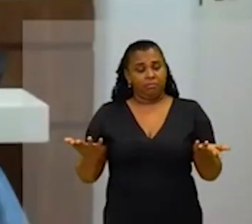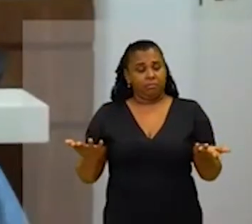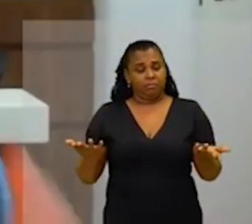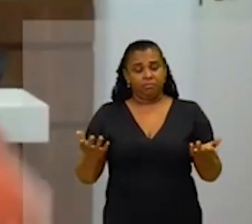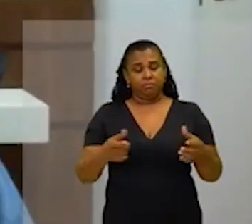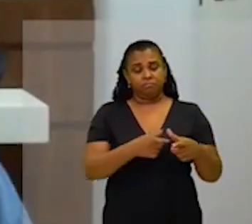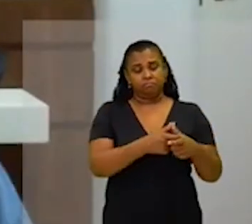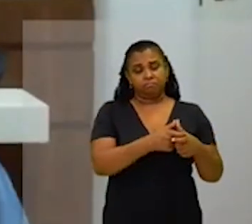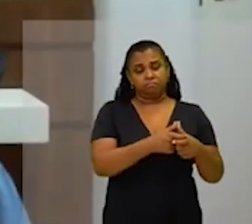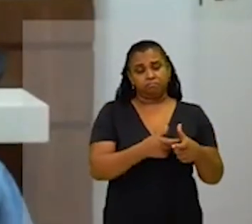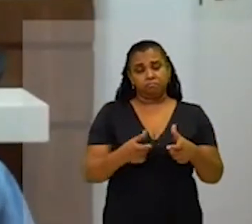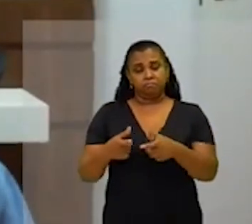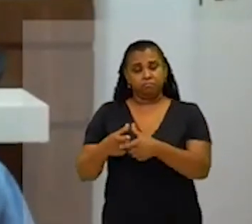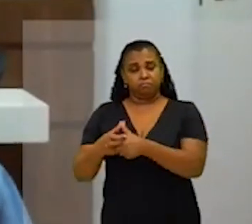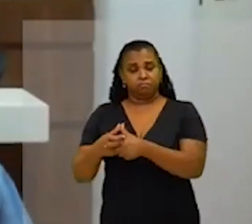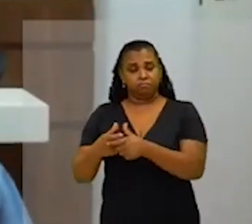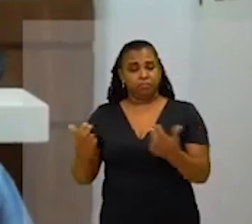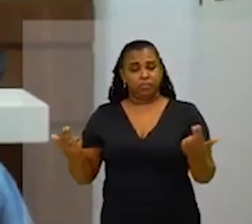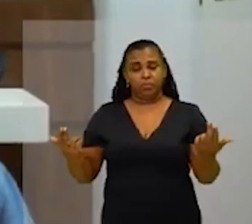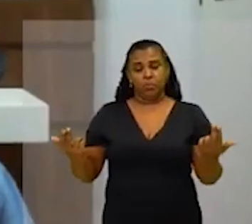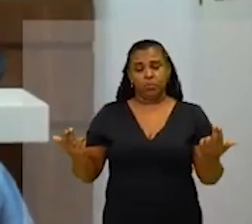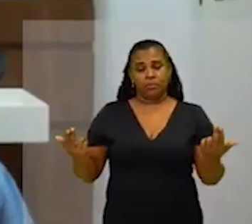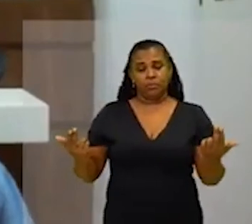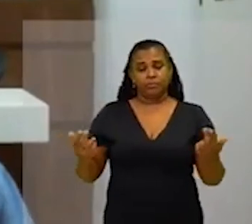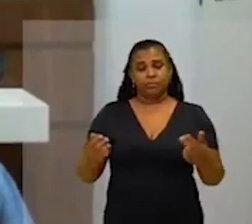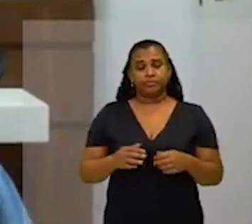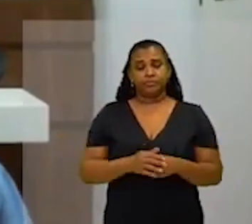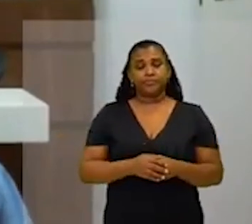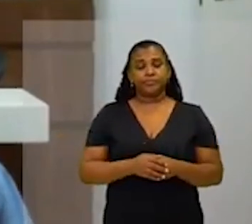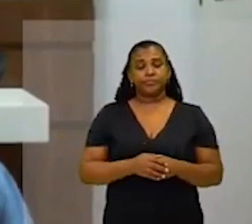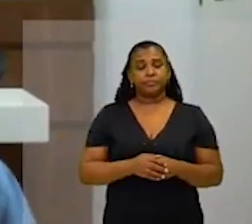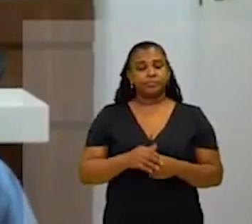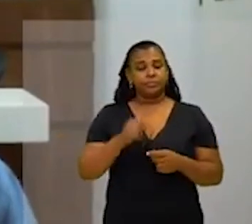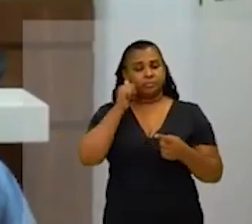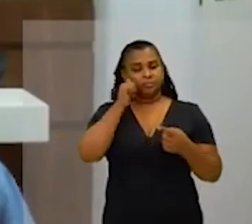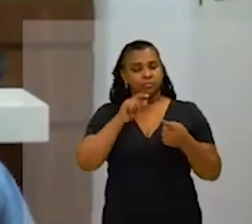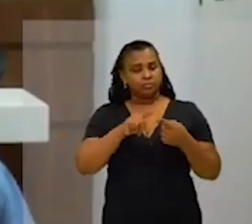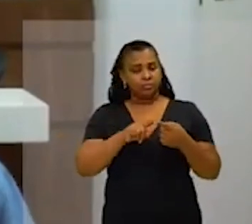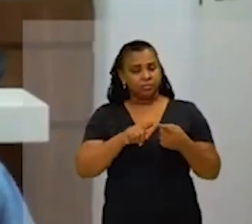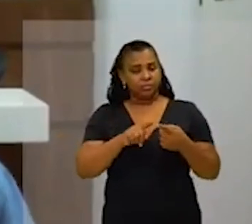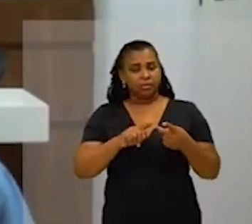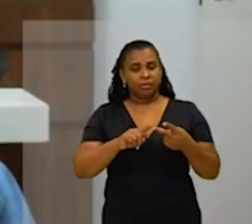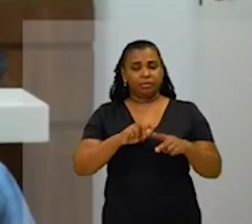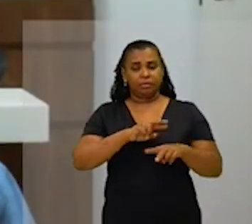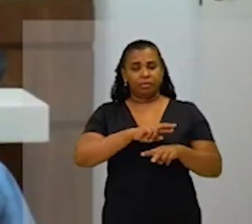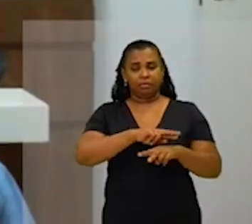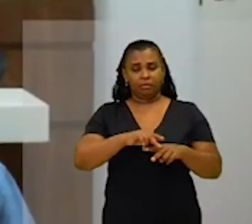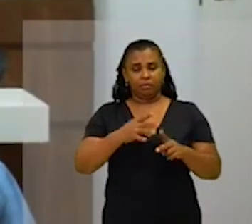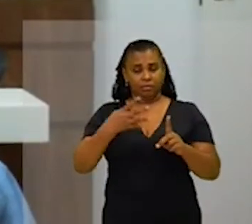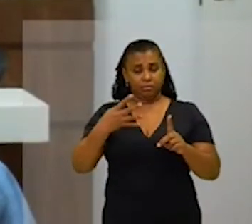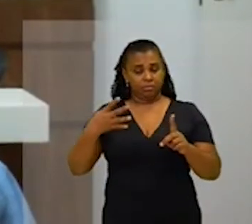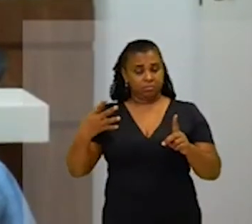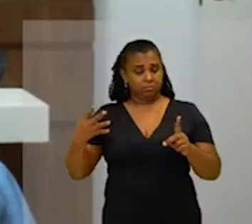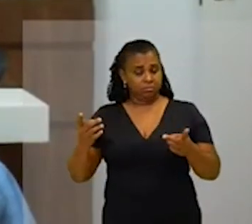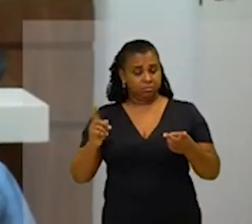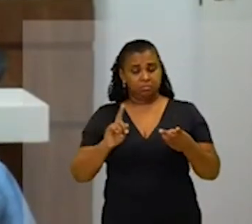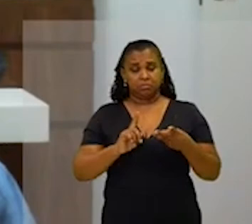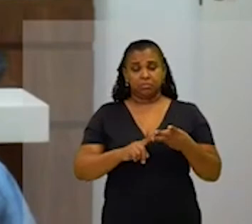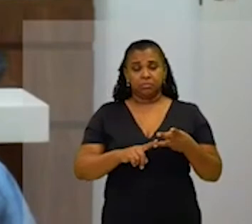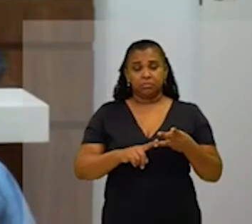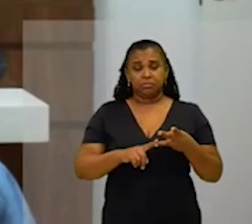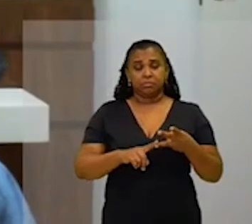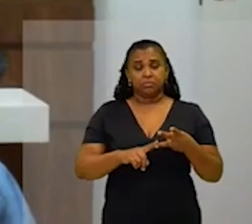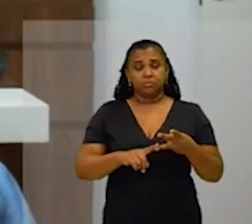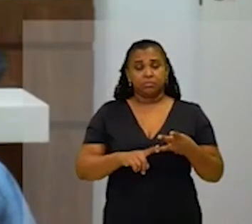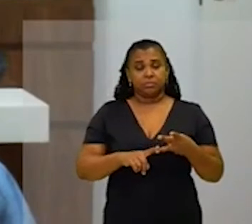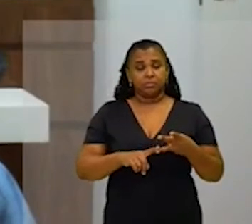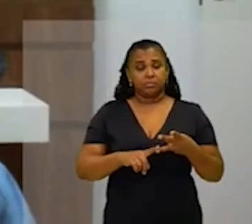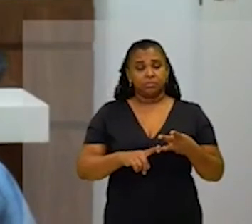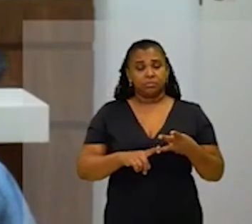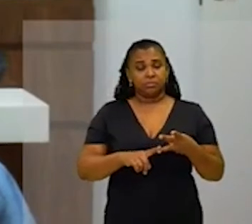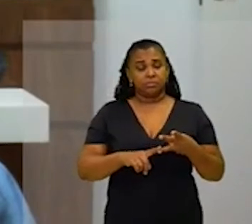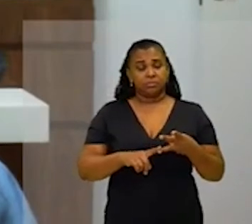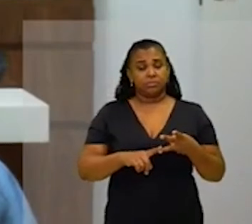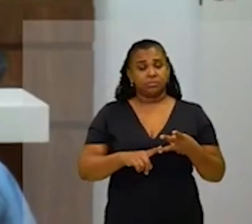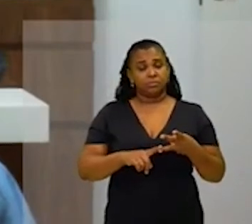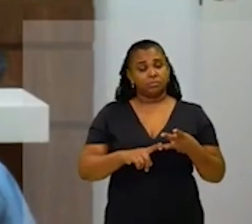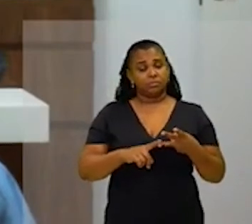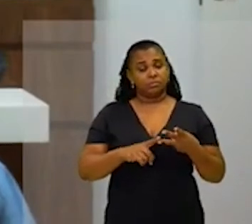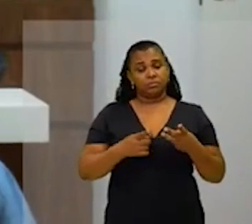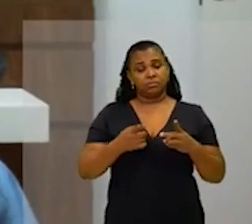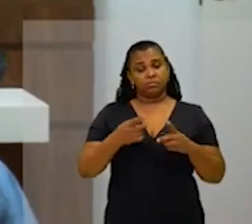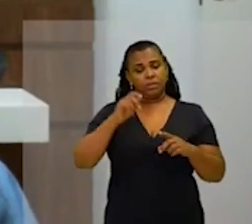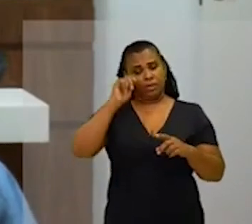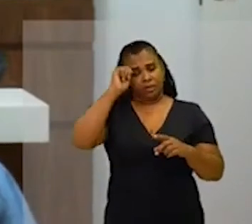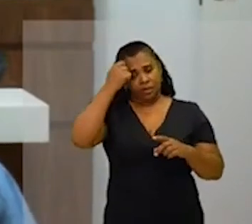tipo de grupo no WhatsApp no primeiro momento mulheres minorias sexuais de todo tipo o negro dia